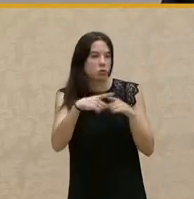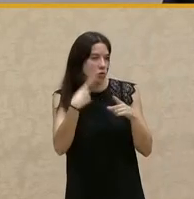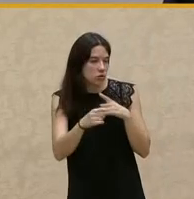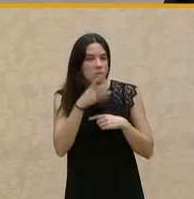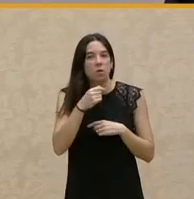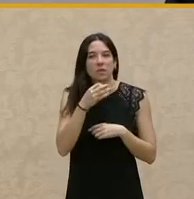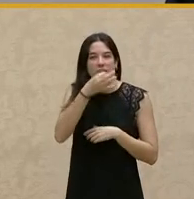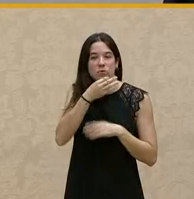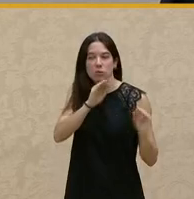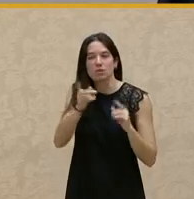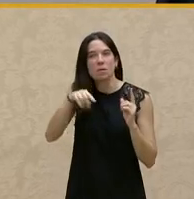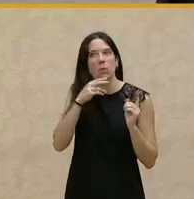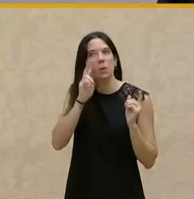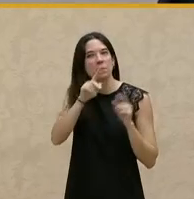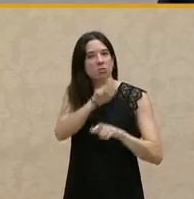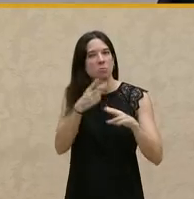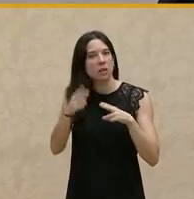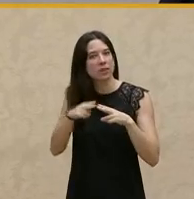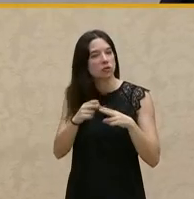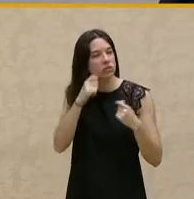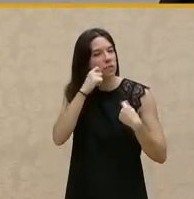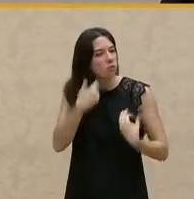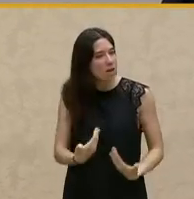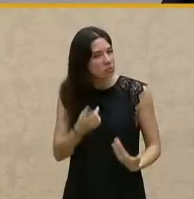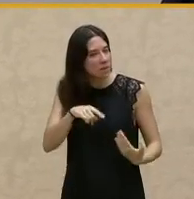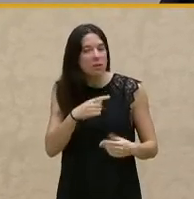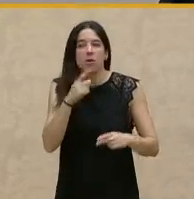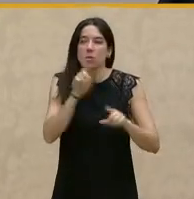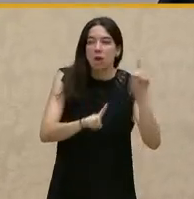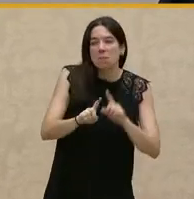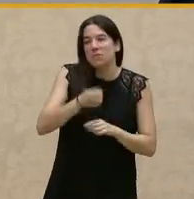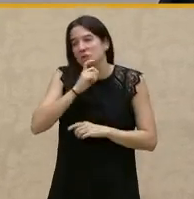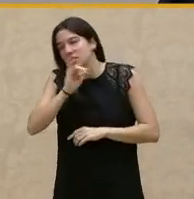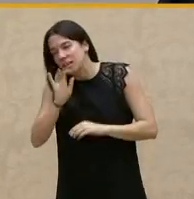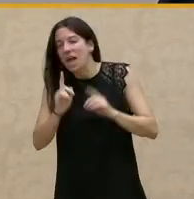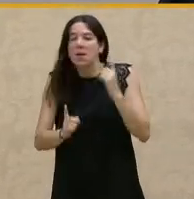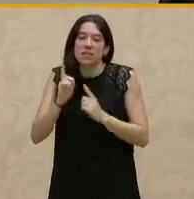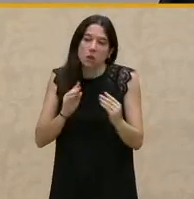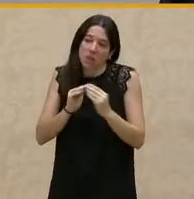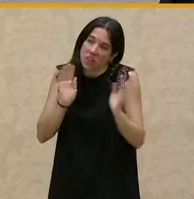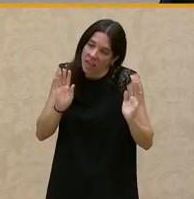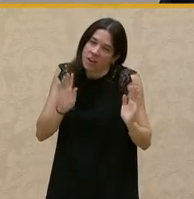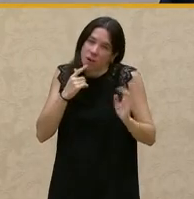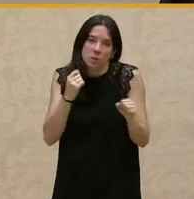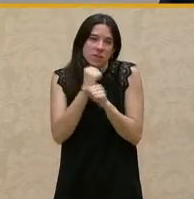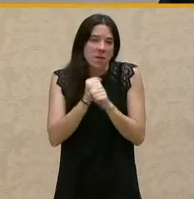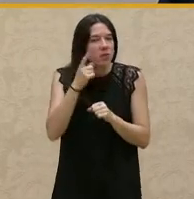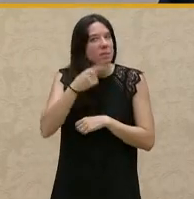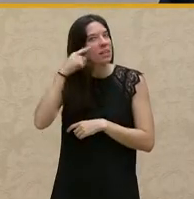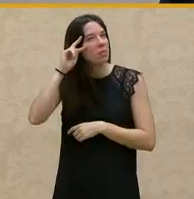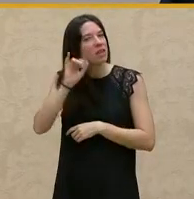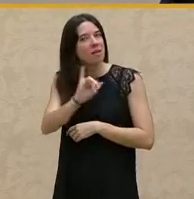humanos y tienen estas coincidencias, y también tienen esta experiencia en el orden social.